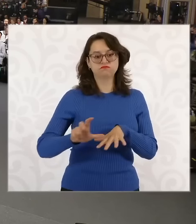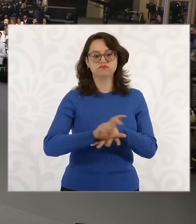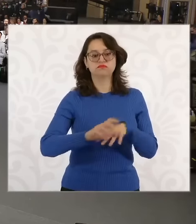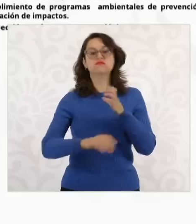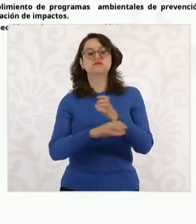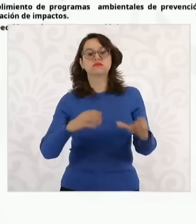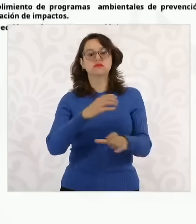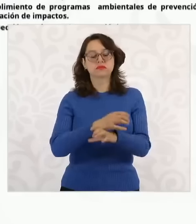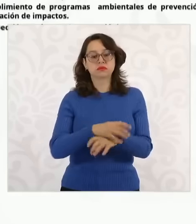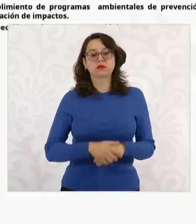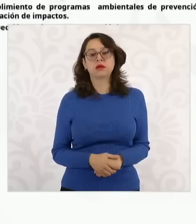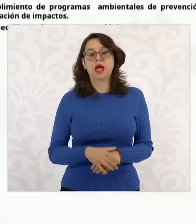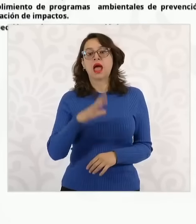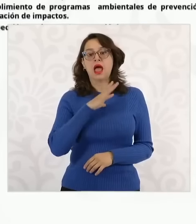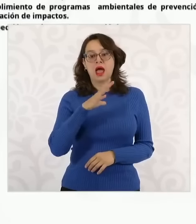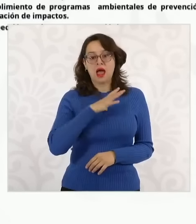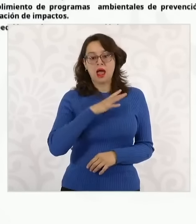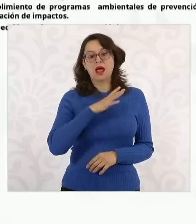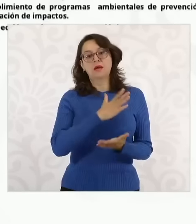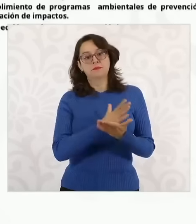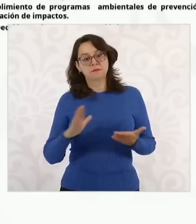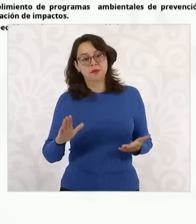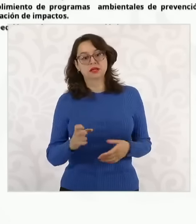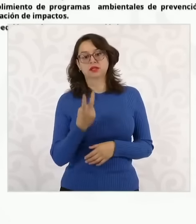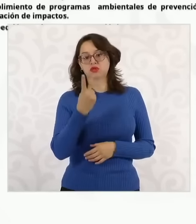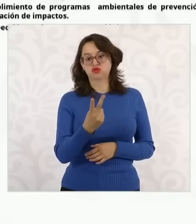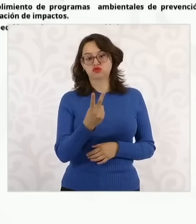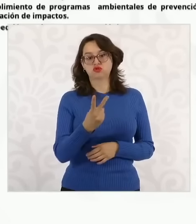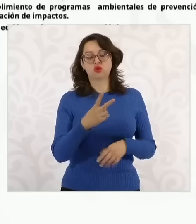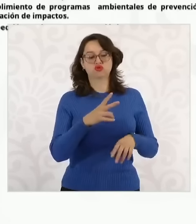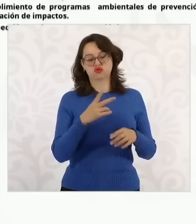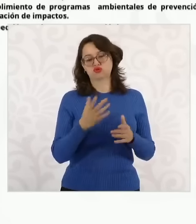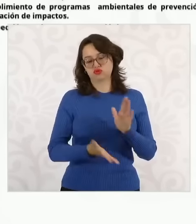aparte de los complejos, vamos a hacer dos estructuras. vía Ferrianueva de Pochilá,